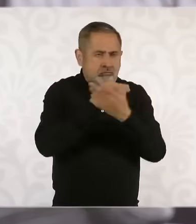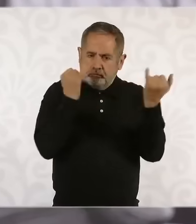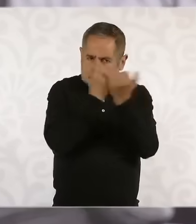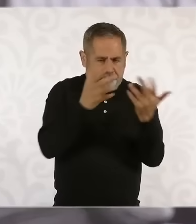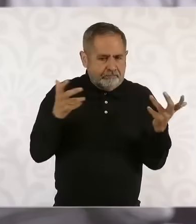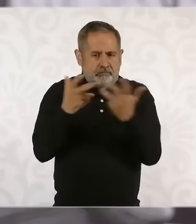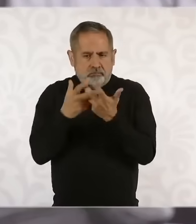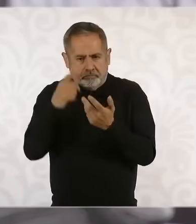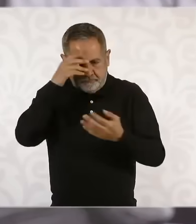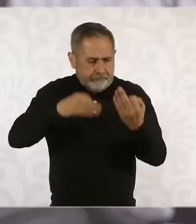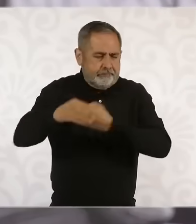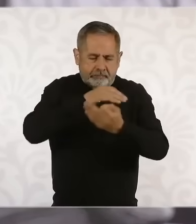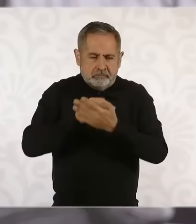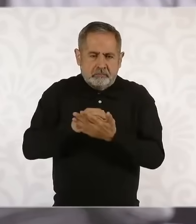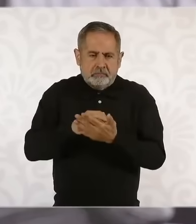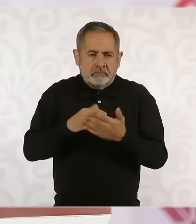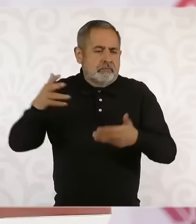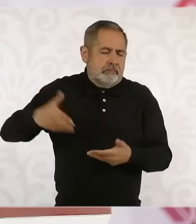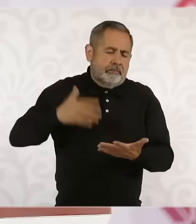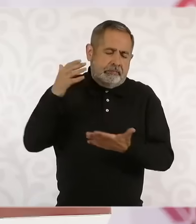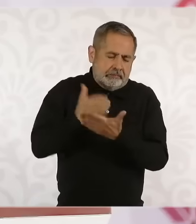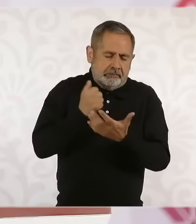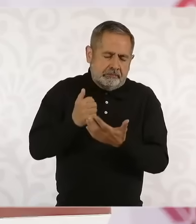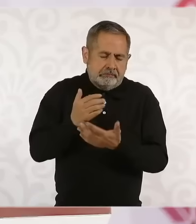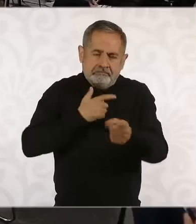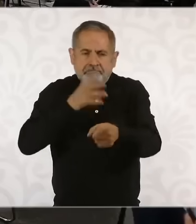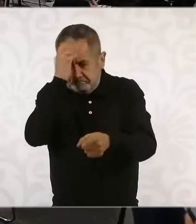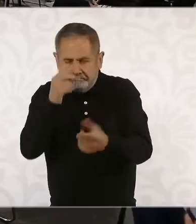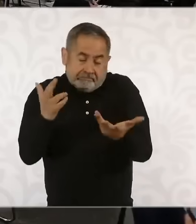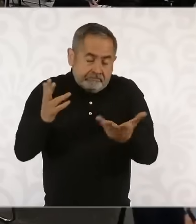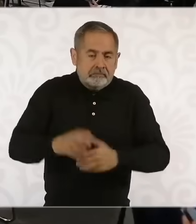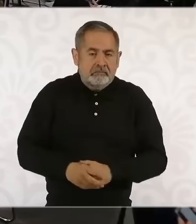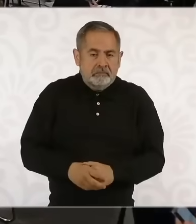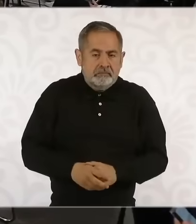accidentes. Entonces, sí, sí estamos de acuerdo. justamente eh ayer colectivos se reunieron aquí